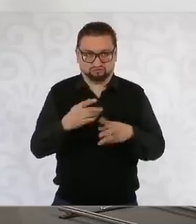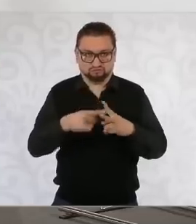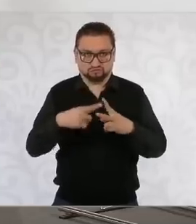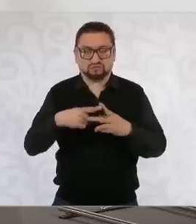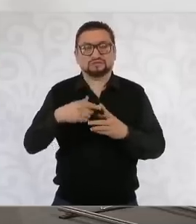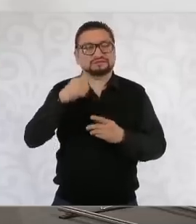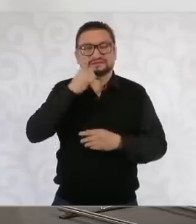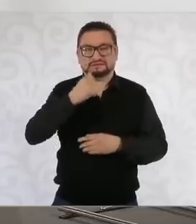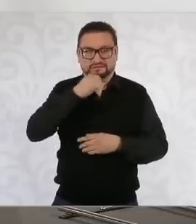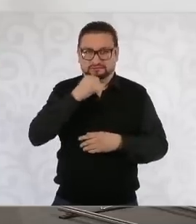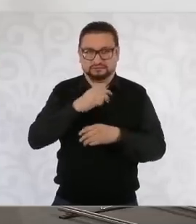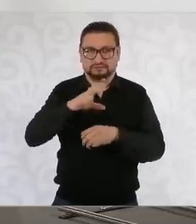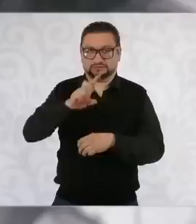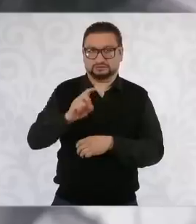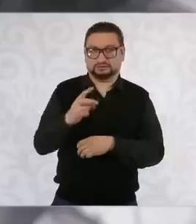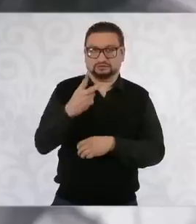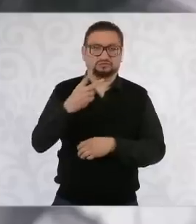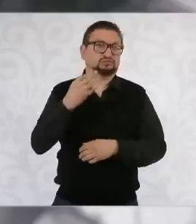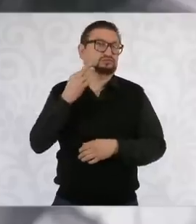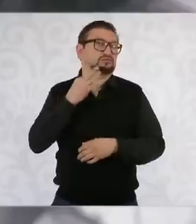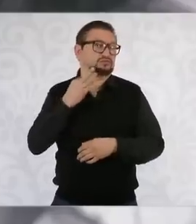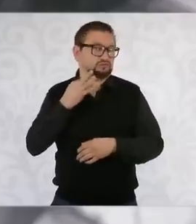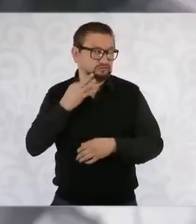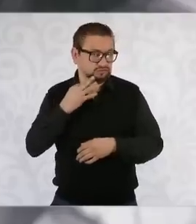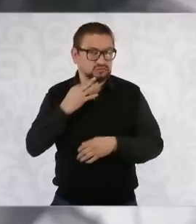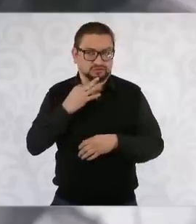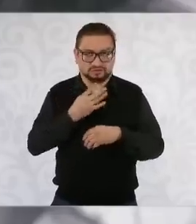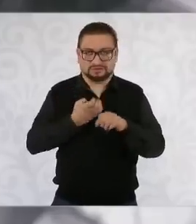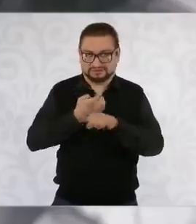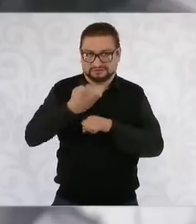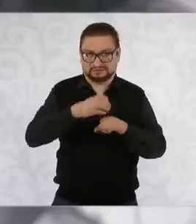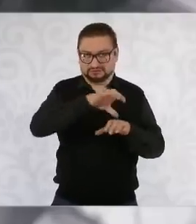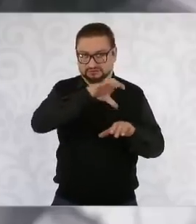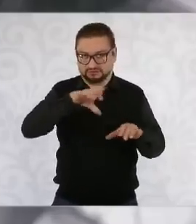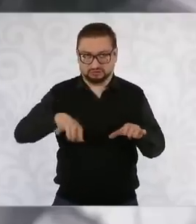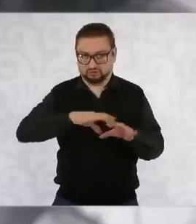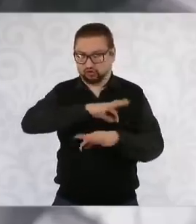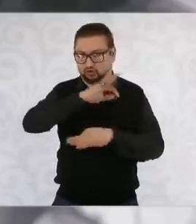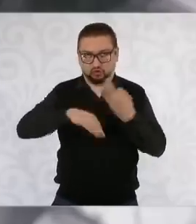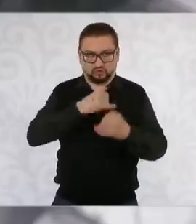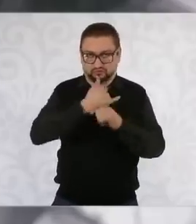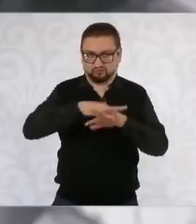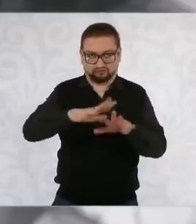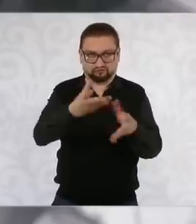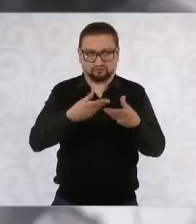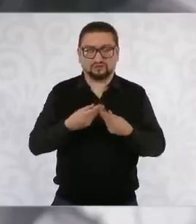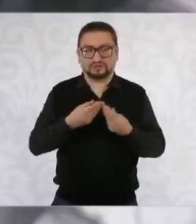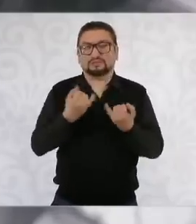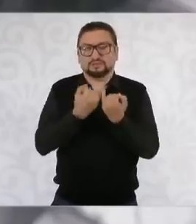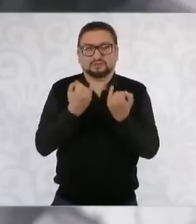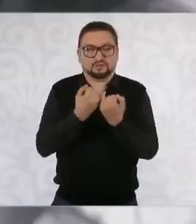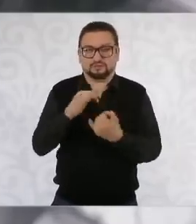por las 32 fiscalías y procuradurías estatales del país y la fiscalía general de la república en el